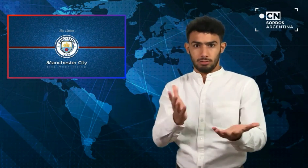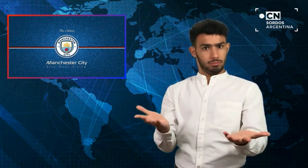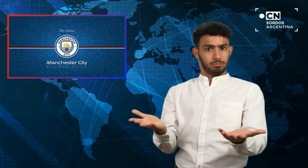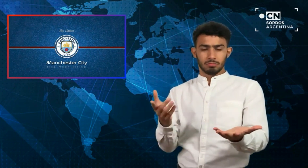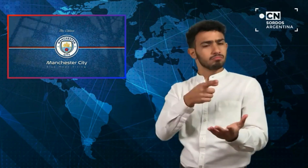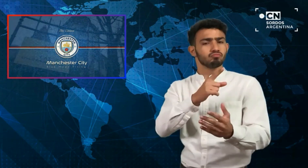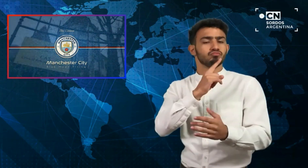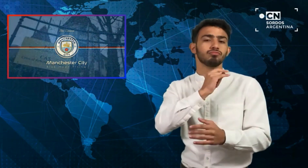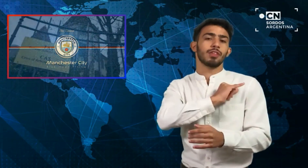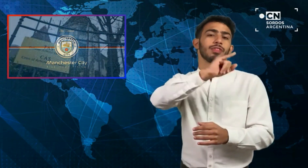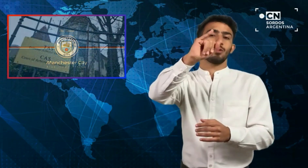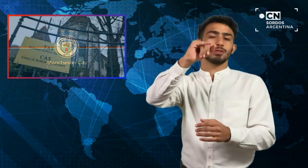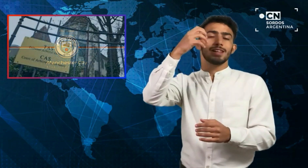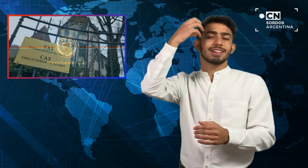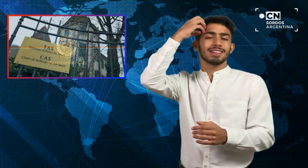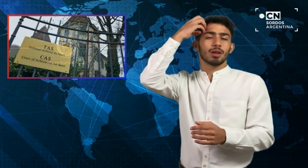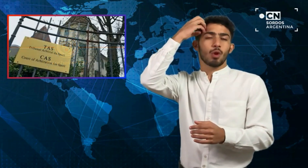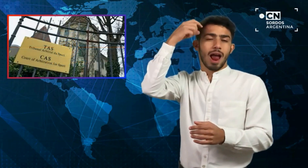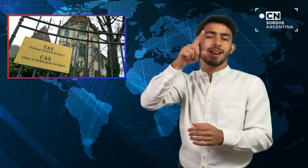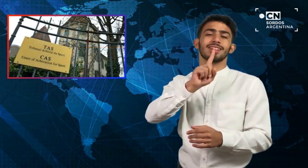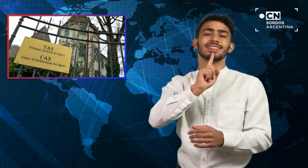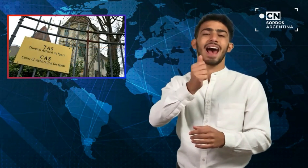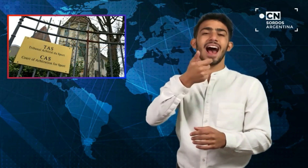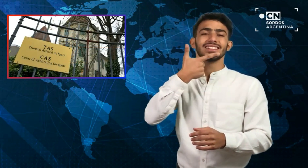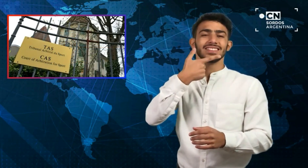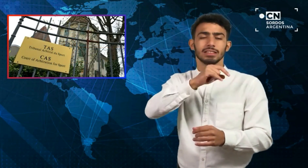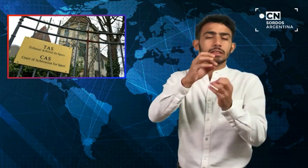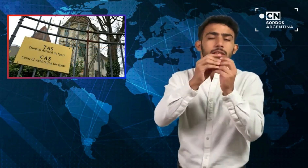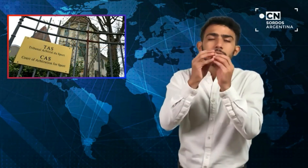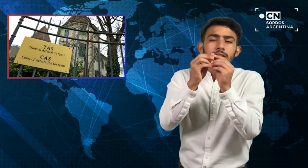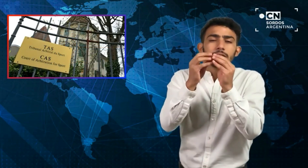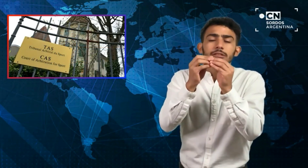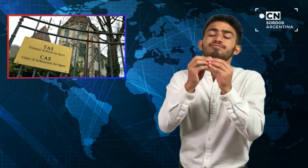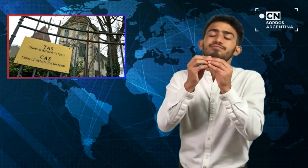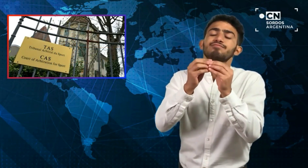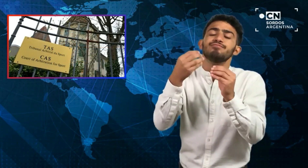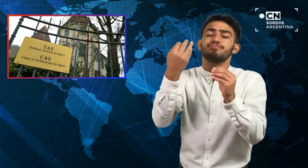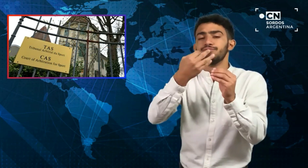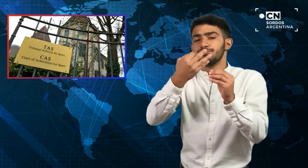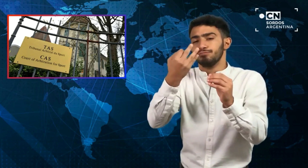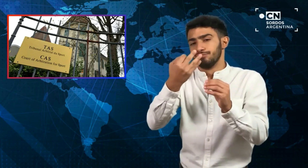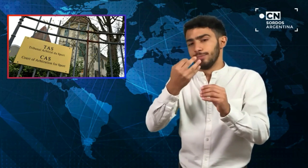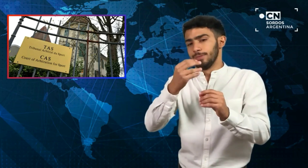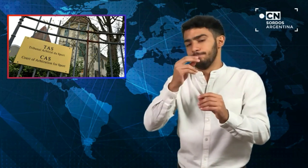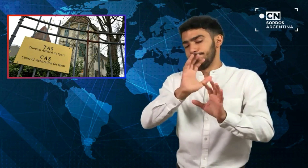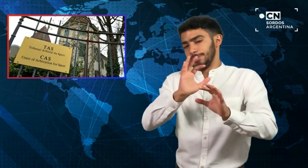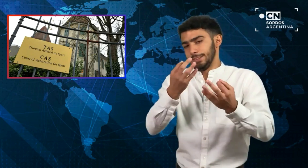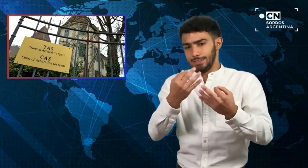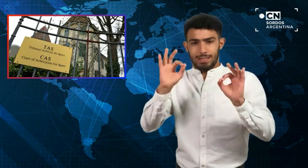Igual, el elenco inglés elevó un reclamo al TAS y finalmente pudo competir